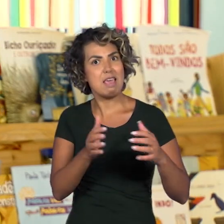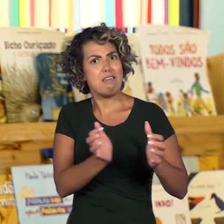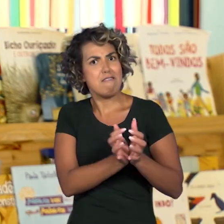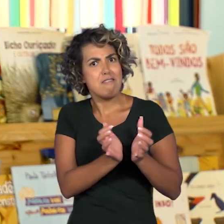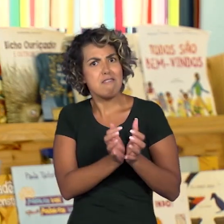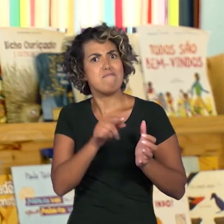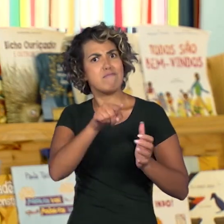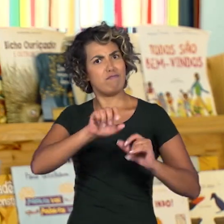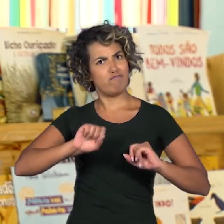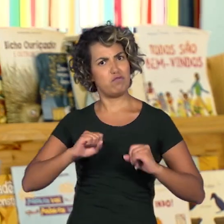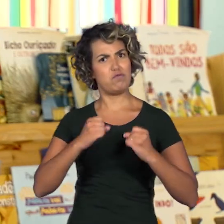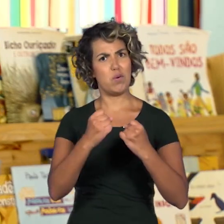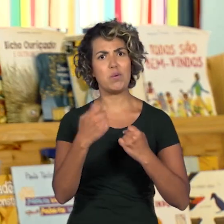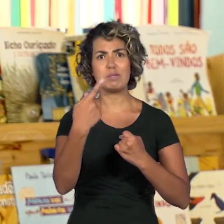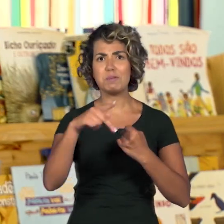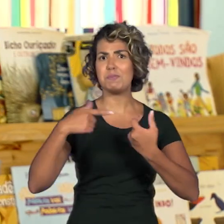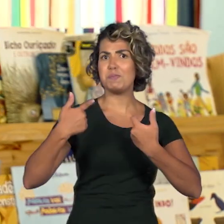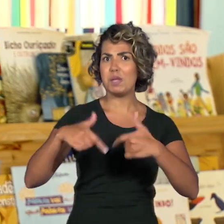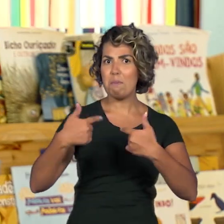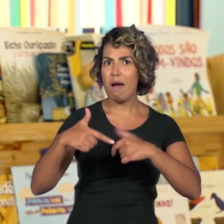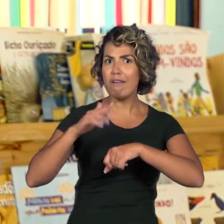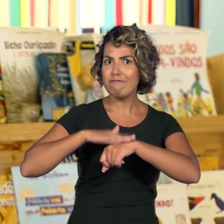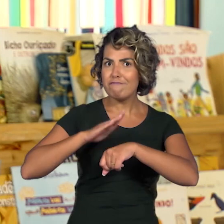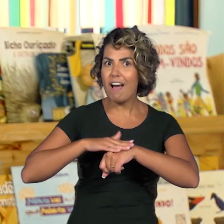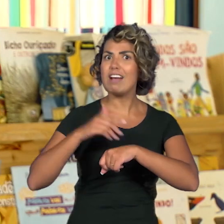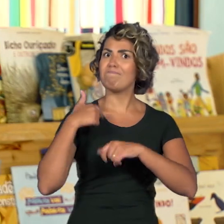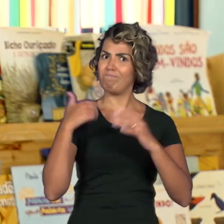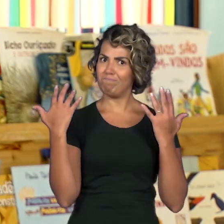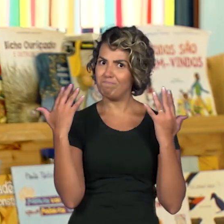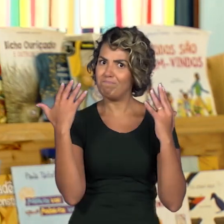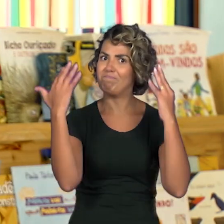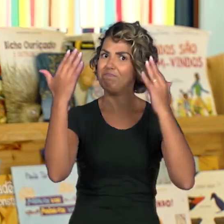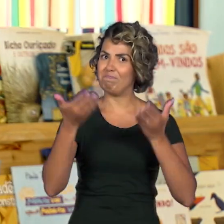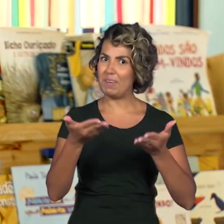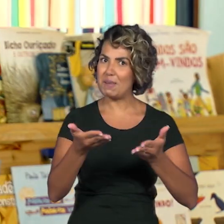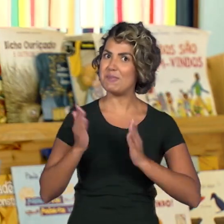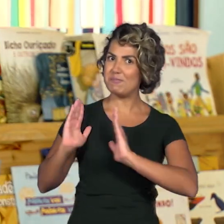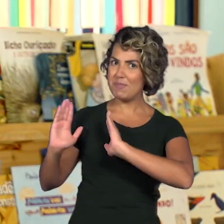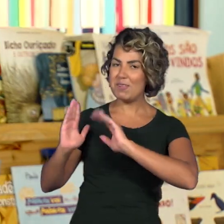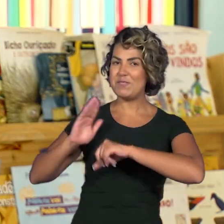PARABENIZO AS EQUIPES PELA DEDICAÇÃO E PELO TRABALHO DESENVOLVIDO NESSE PERÍODO.